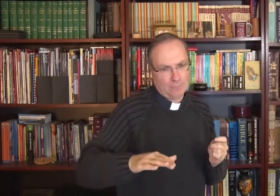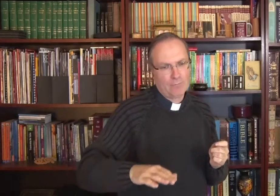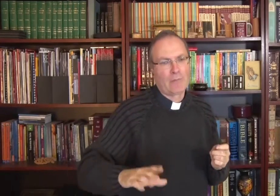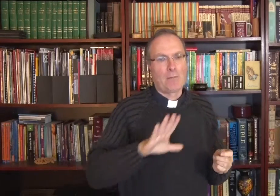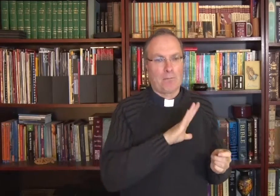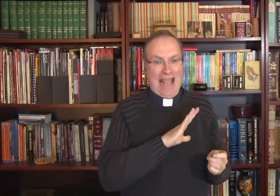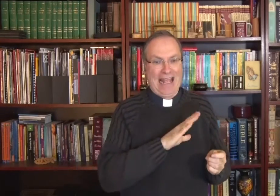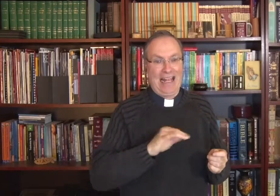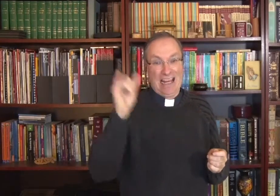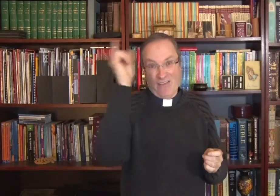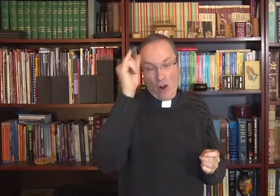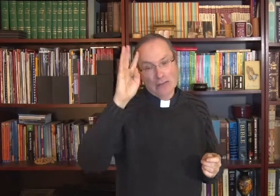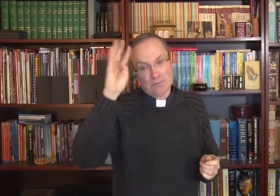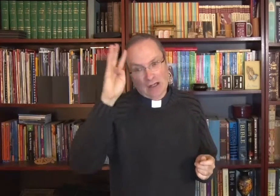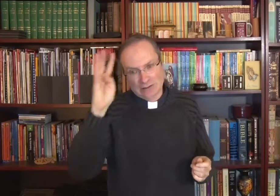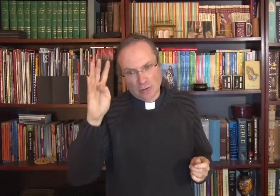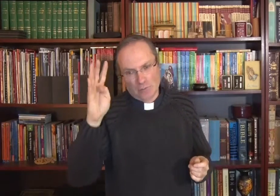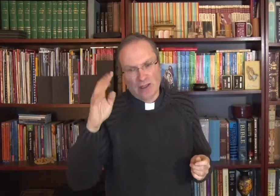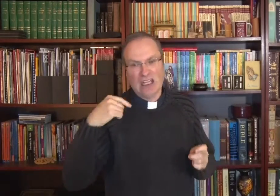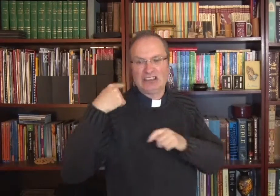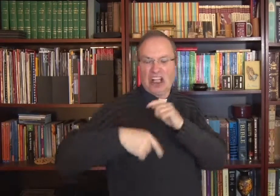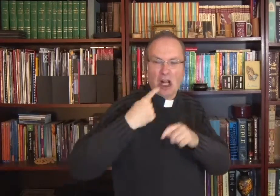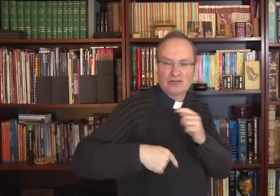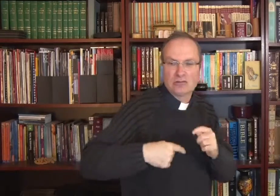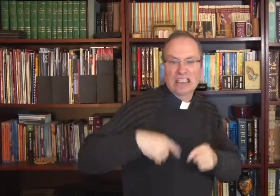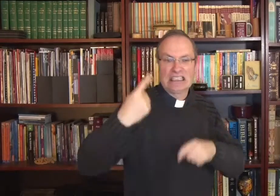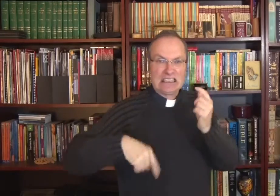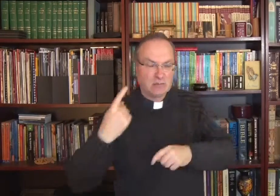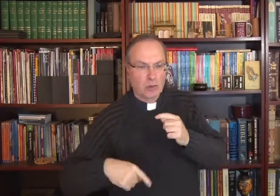Mais les folles spéculations, les généalogies, les disputes,